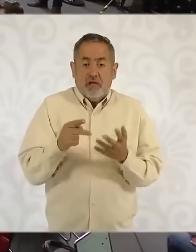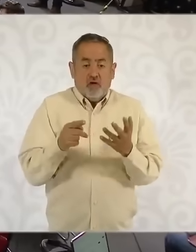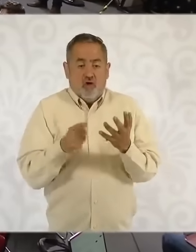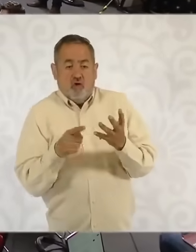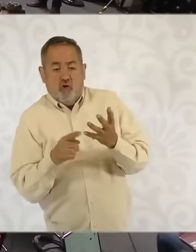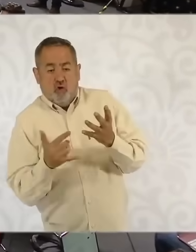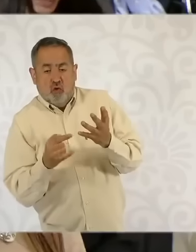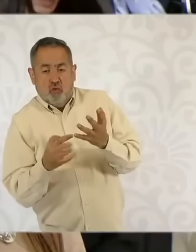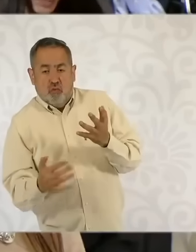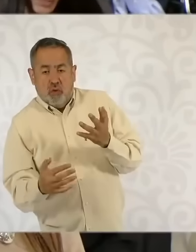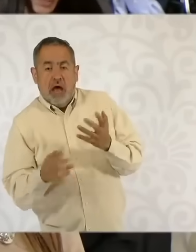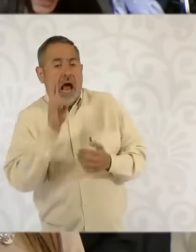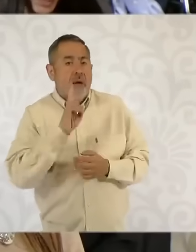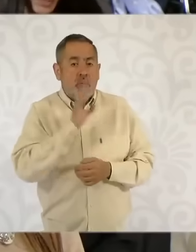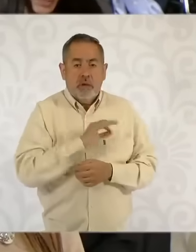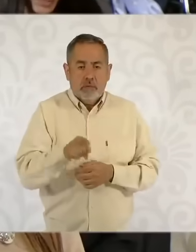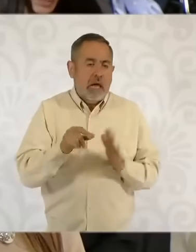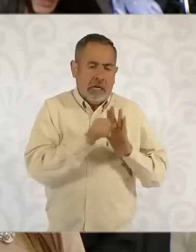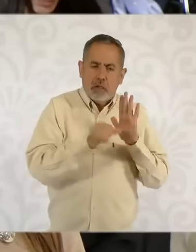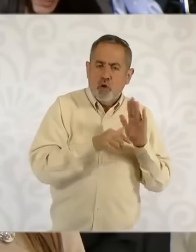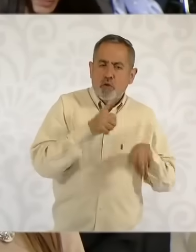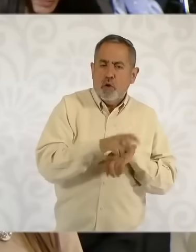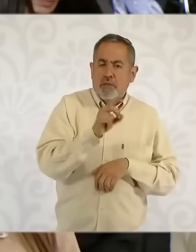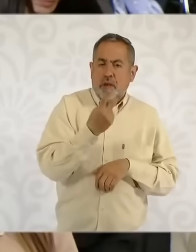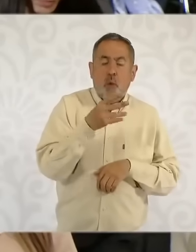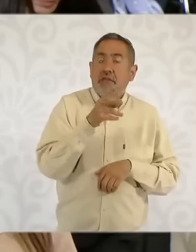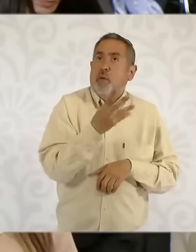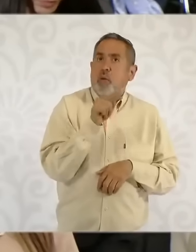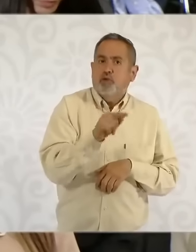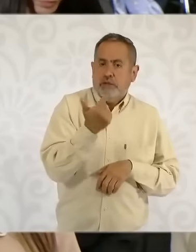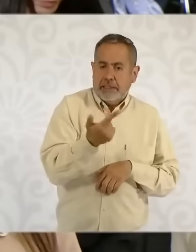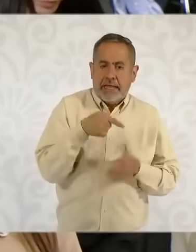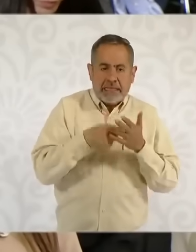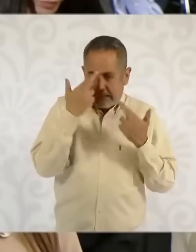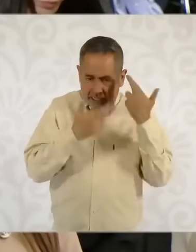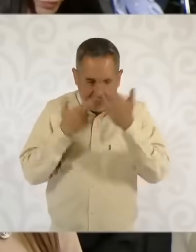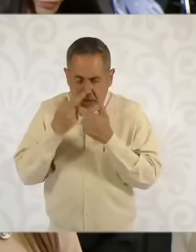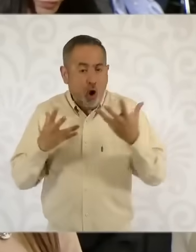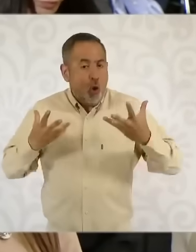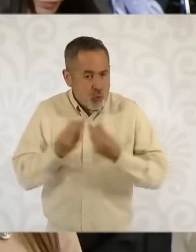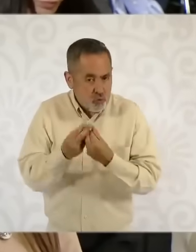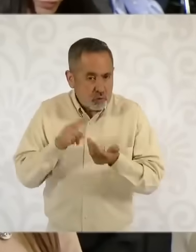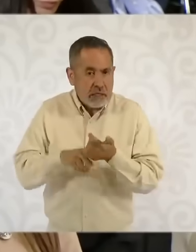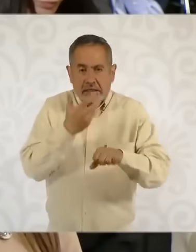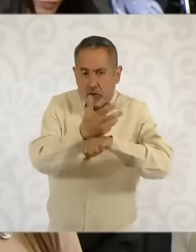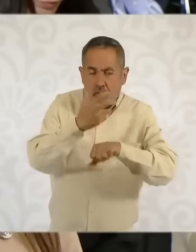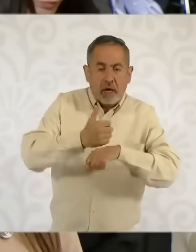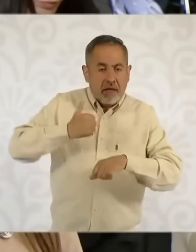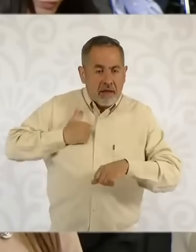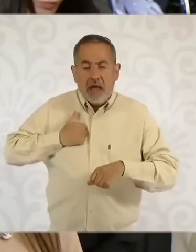revisión prevista en el artículo 34.7 7 es una revisión eh conjunta que se realiza cada 6 años